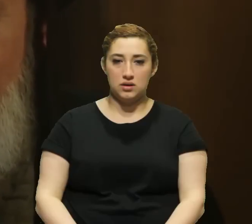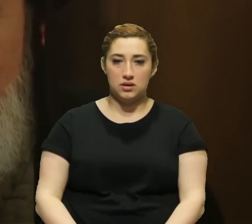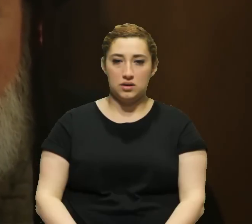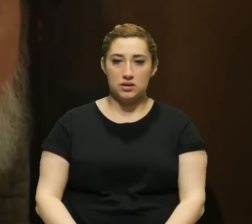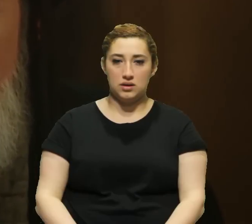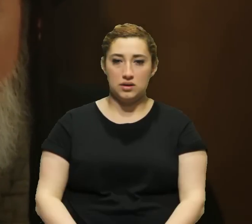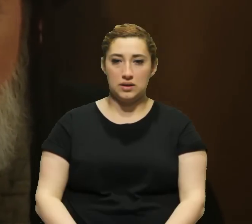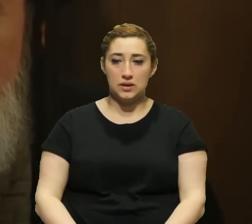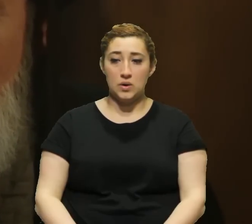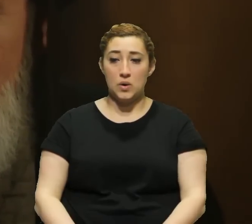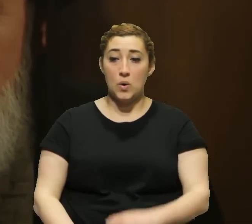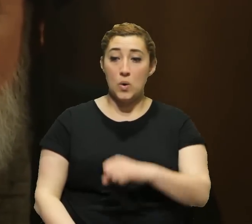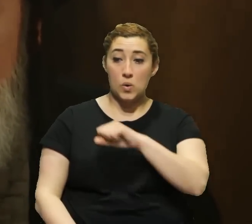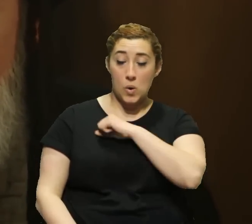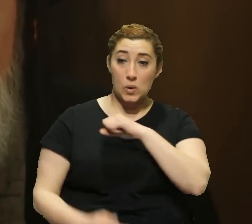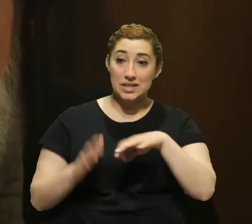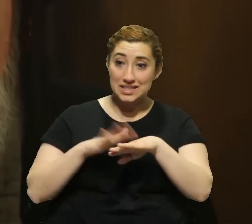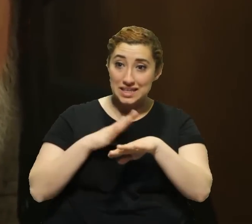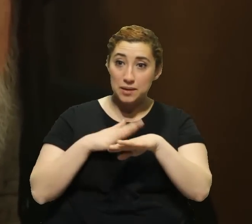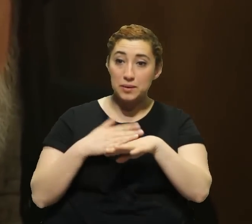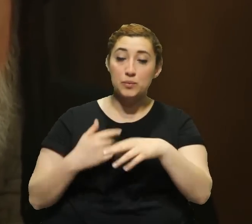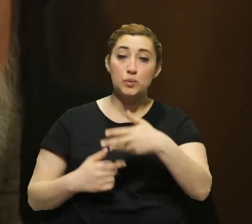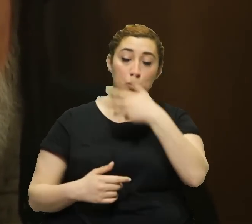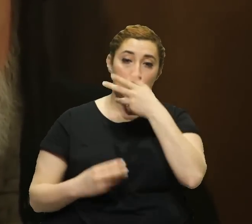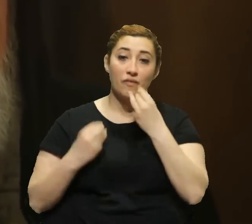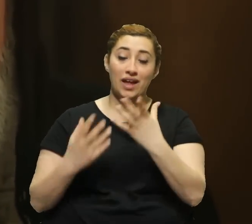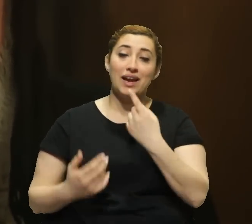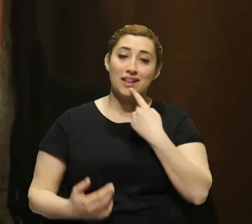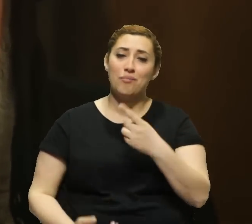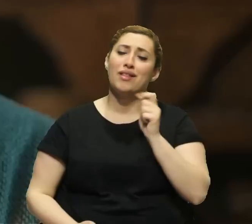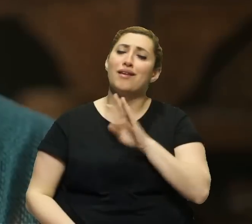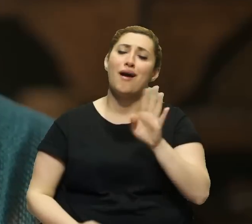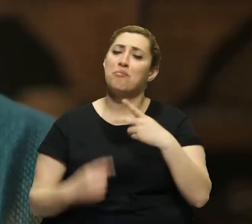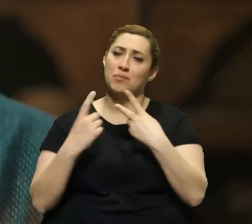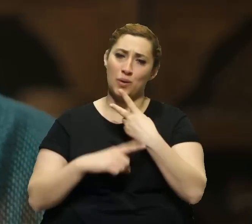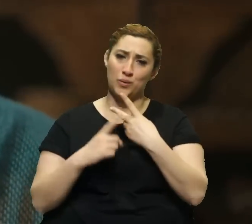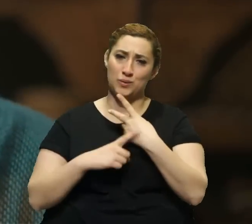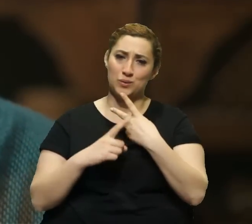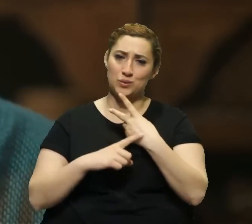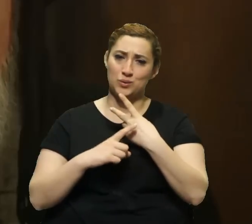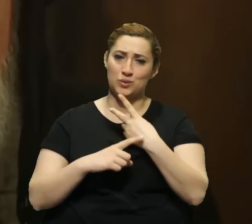Endişe kedere işarettir. Etme Yunus'um.